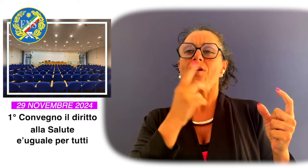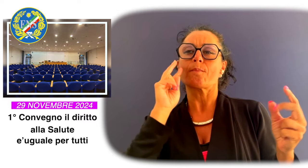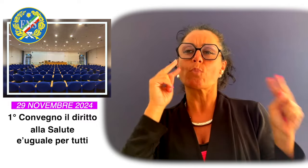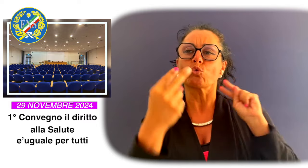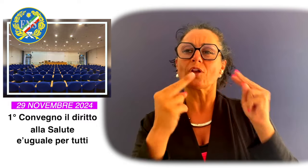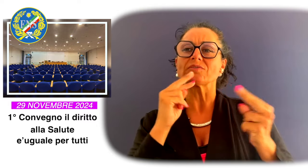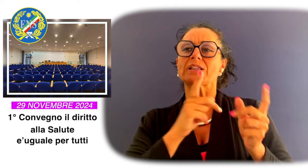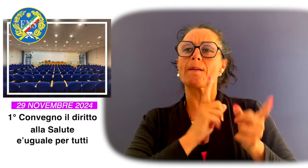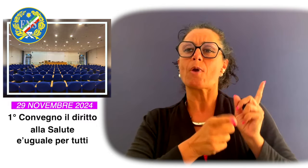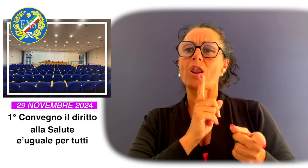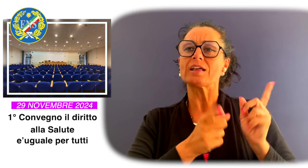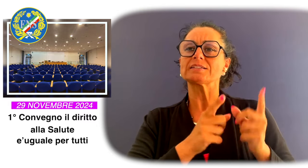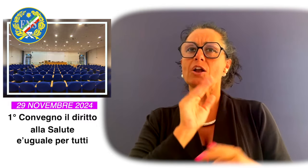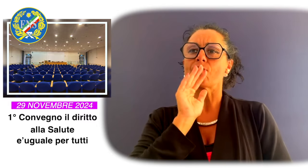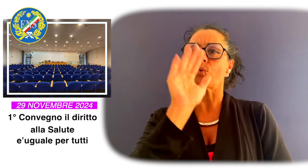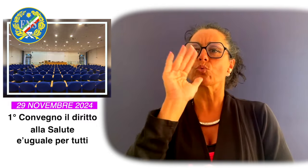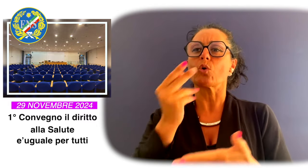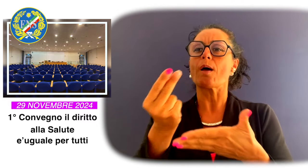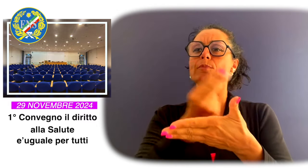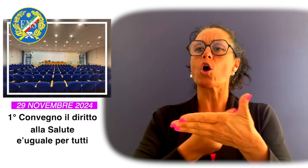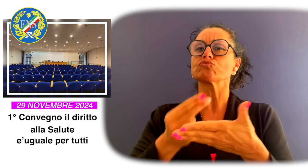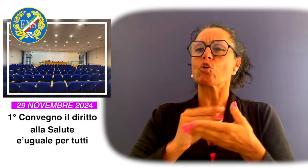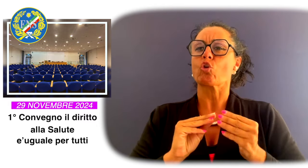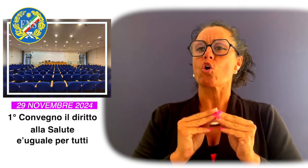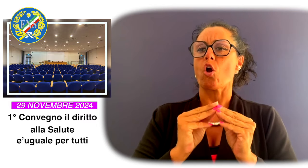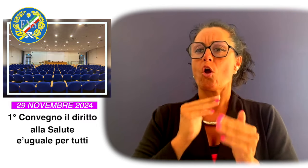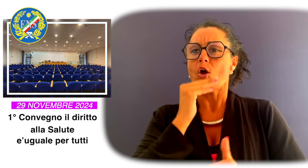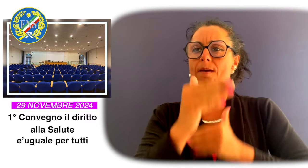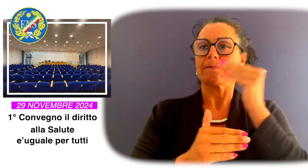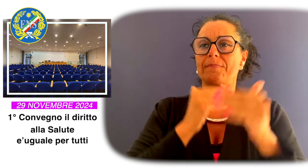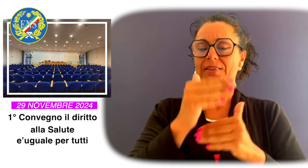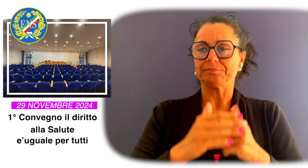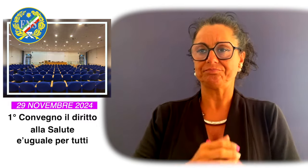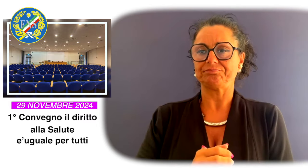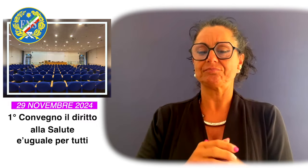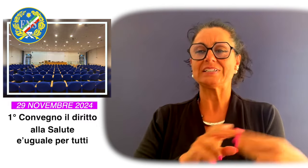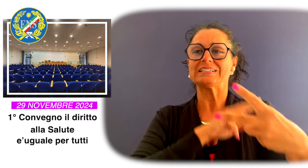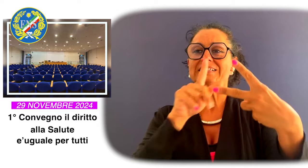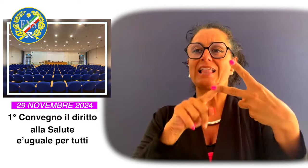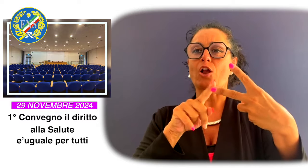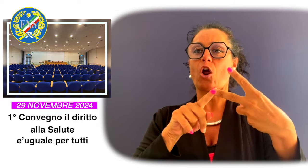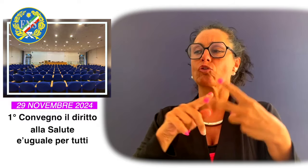Si alterneranno diversi relatori che affronteranno la questione dal punto di vista politico per delineare le modalità finalizzate a mettere in campo una serie di progetti futuri.